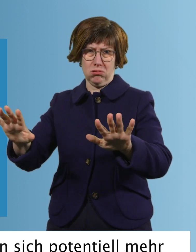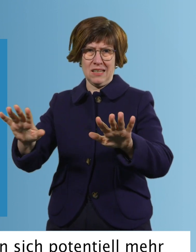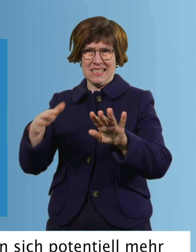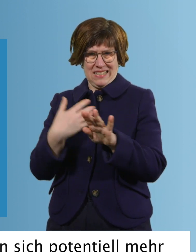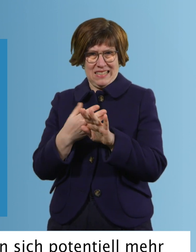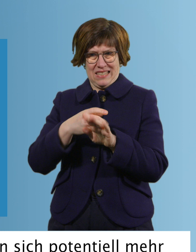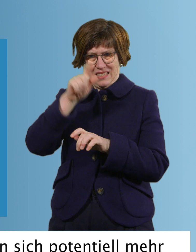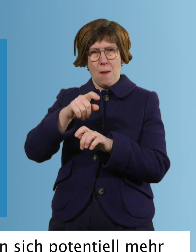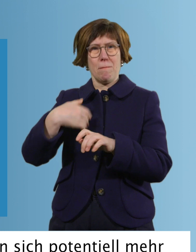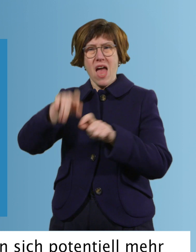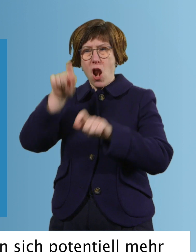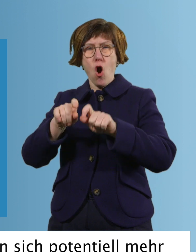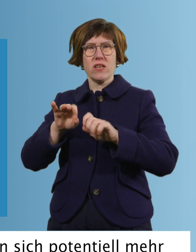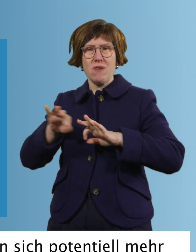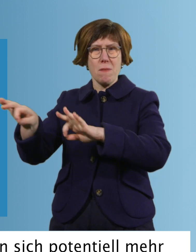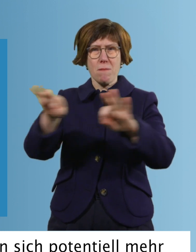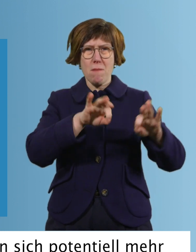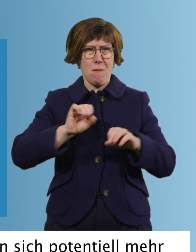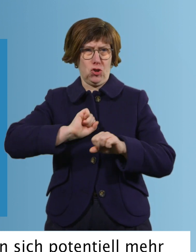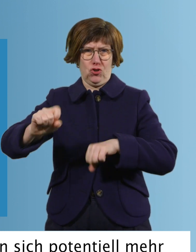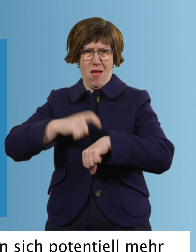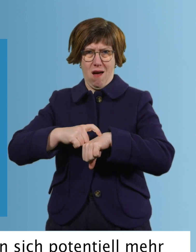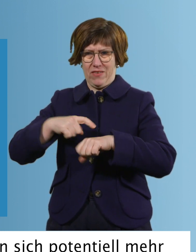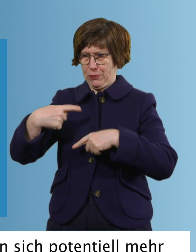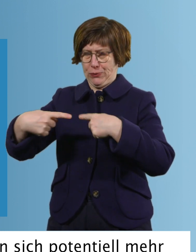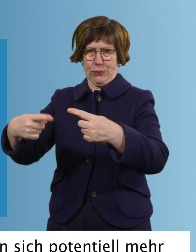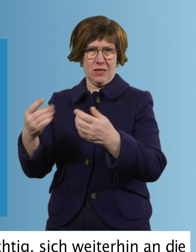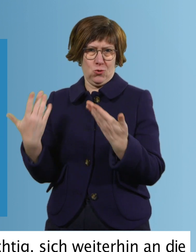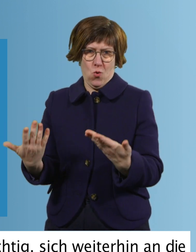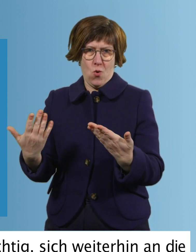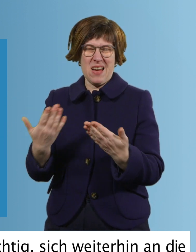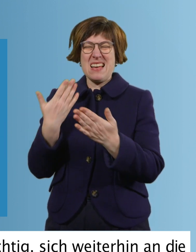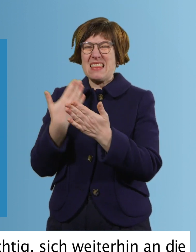So können sich potentiell mehr Menschen in kürzerer Zeit anstecken.